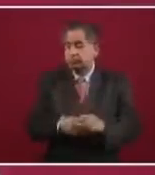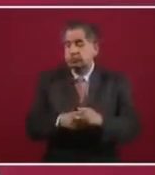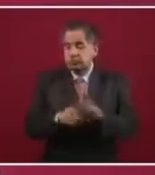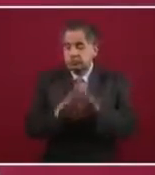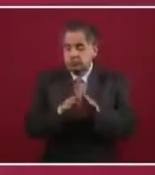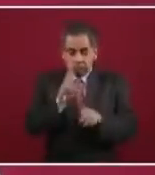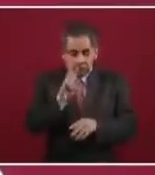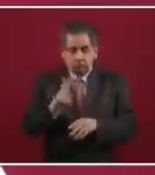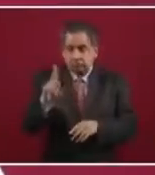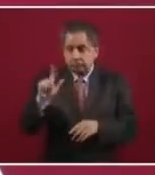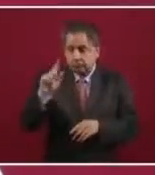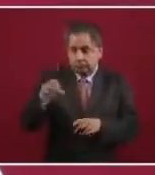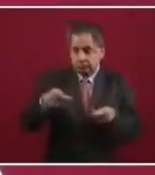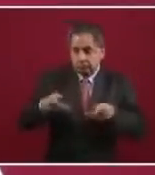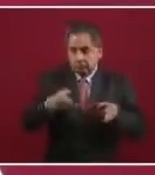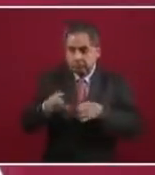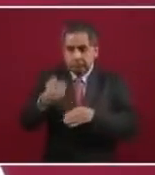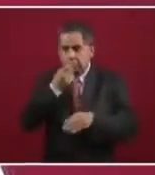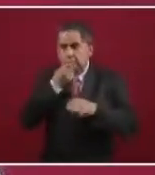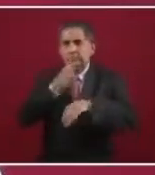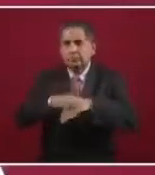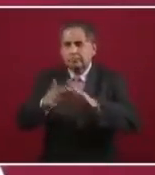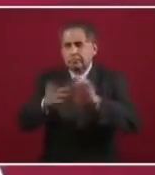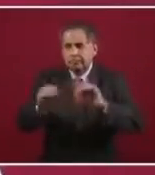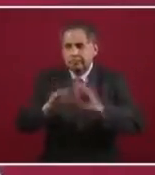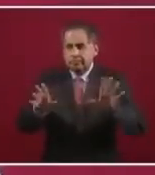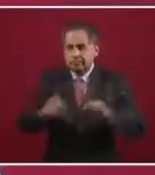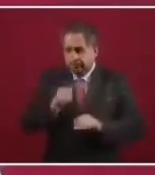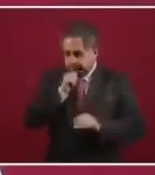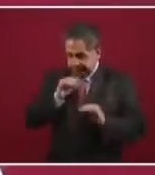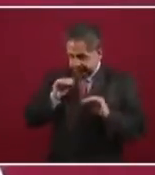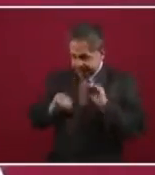a ver un plan, no le quisiera yo adelantar porque no lo hemos terminado de definir con